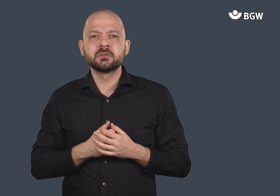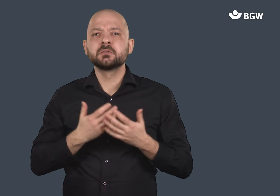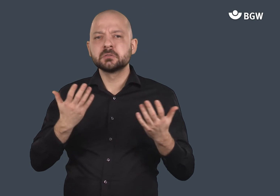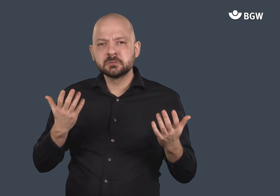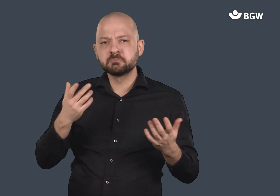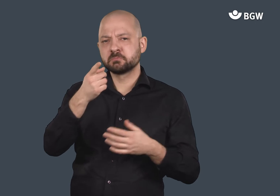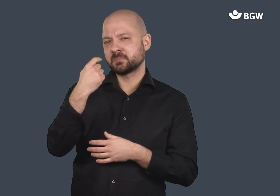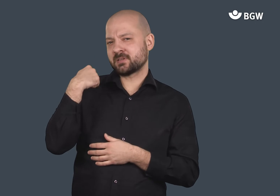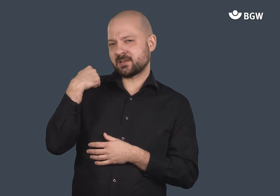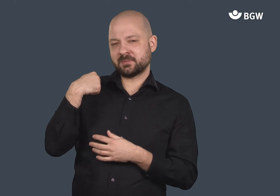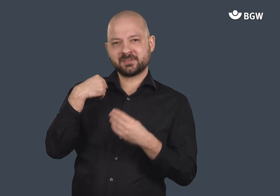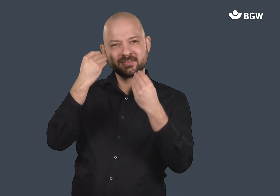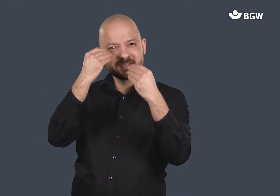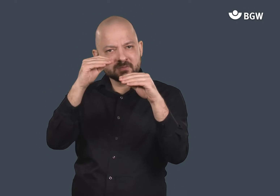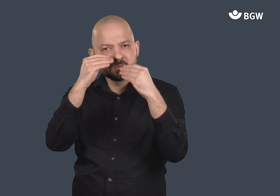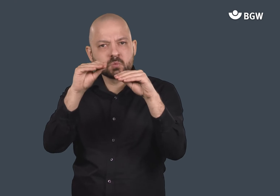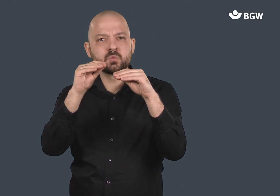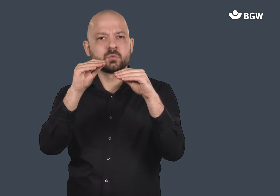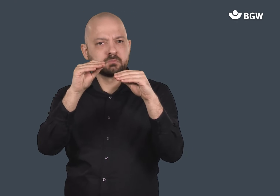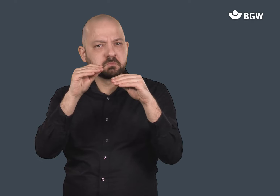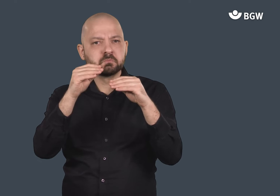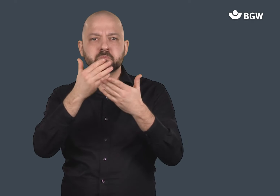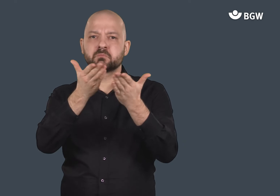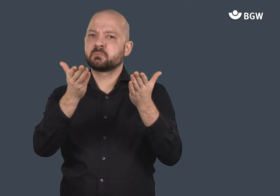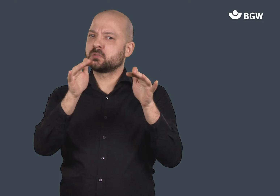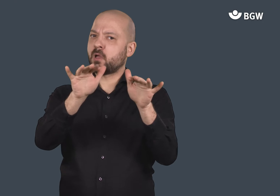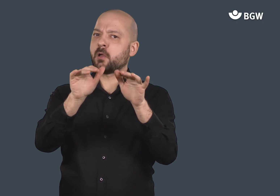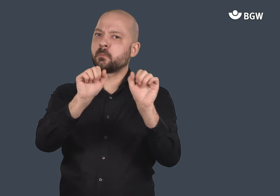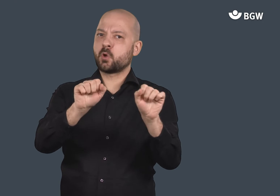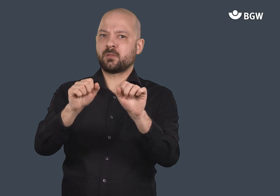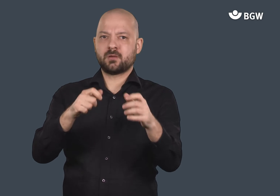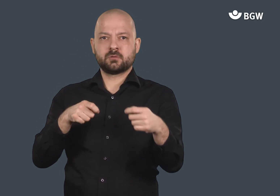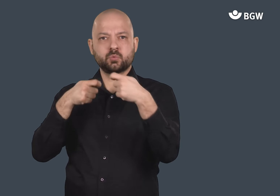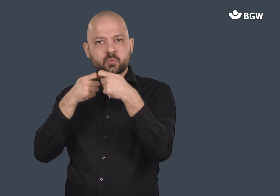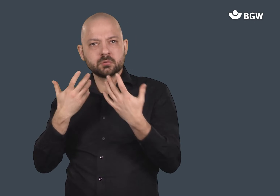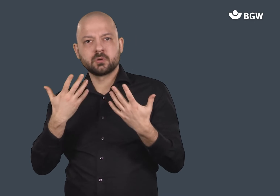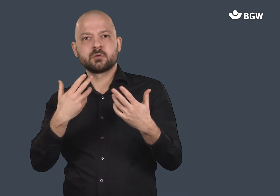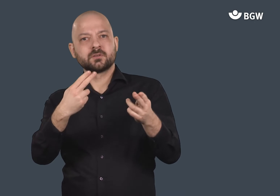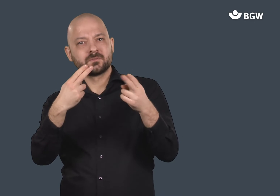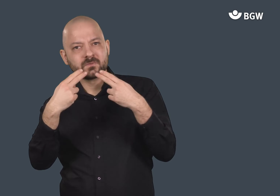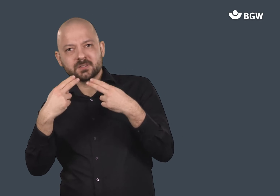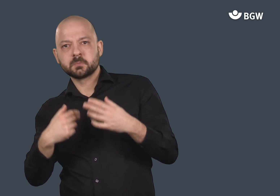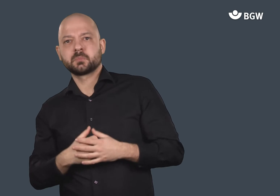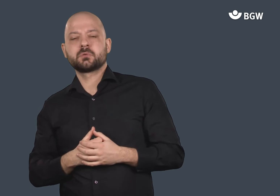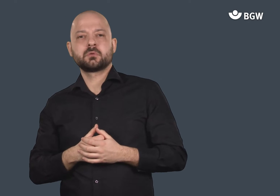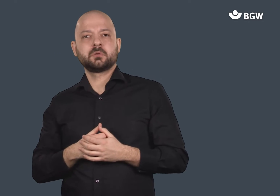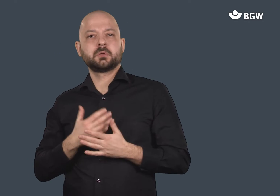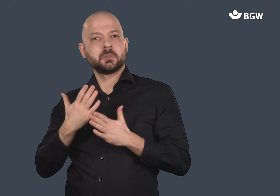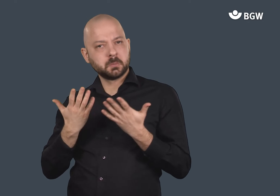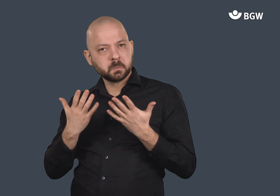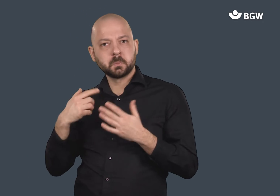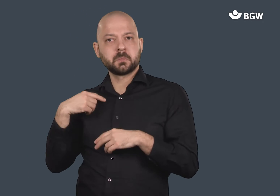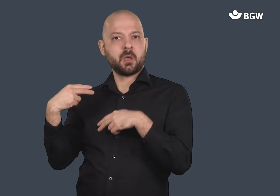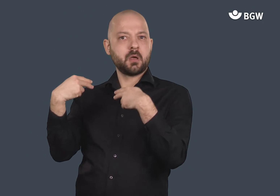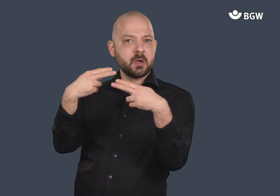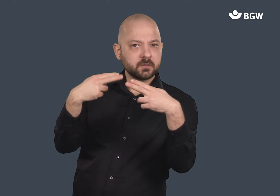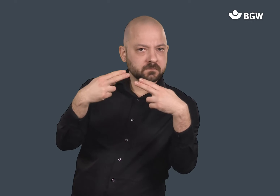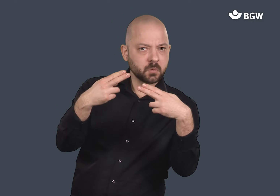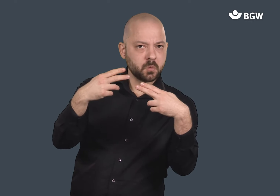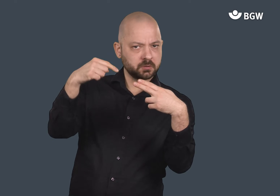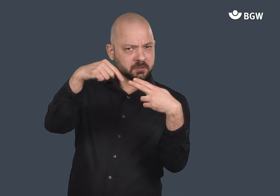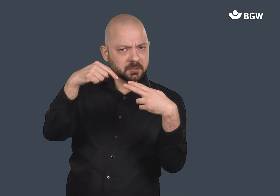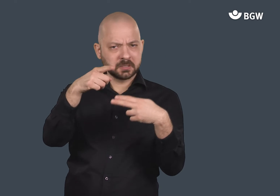wenn Sie mit den Antworten aus der oben genannten Kontaktmöglichkeit